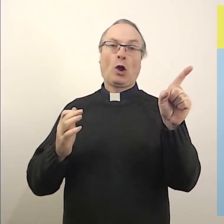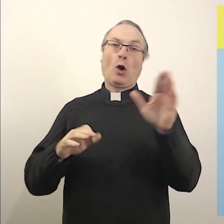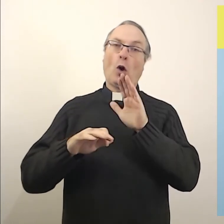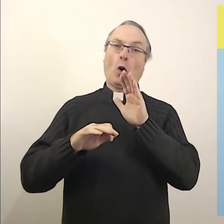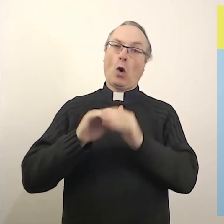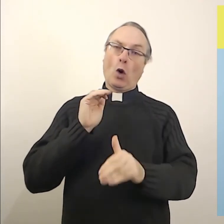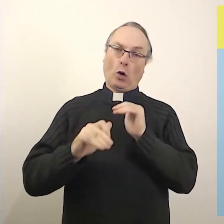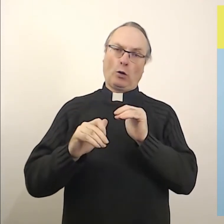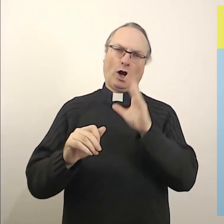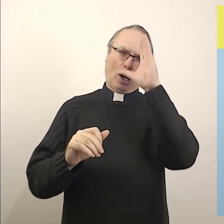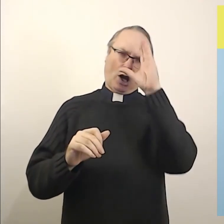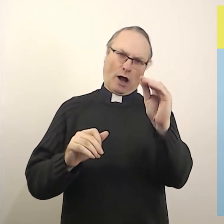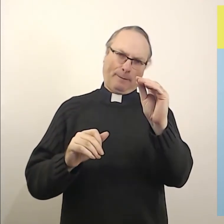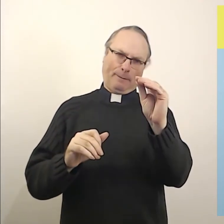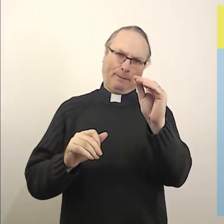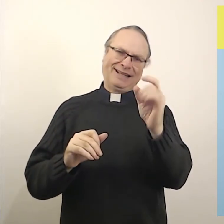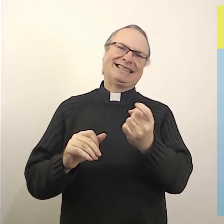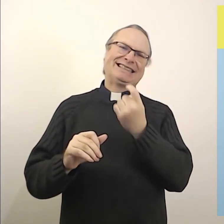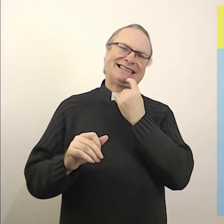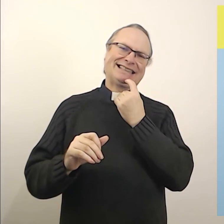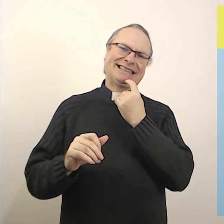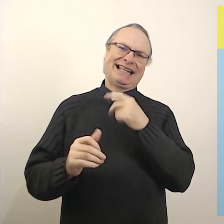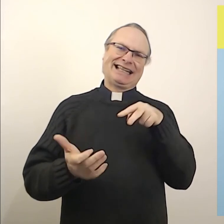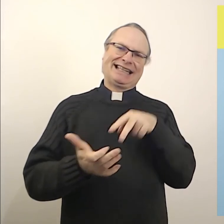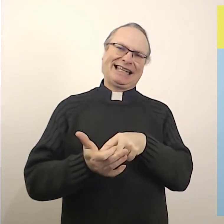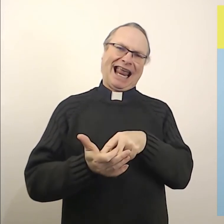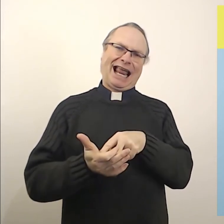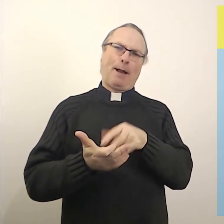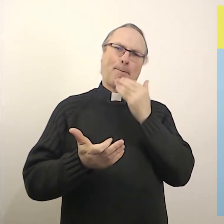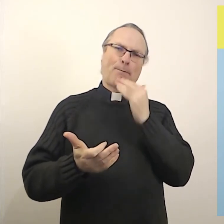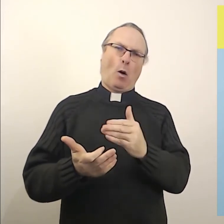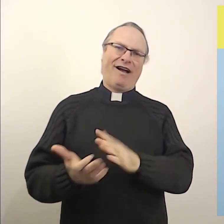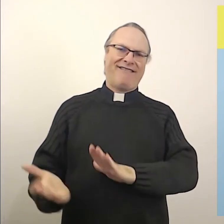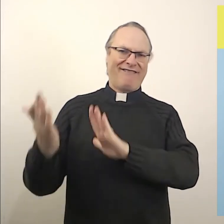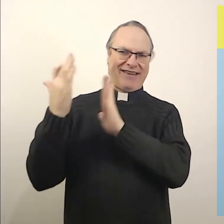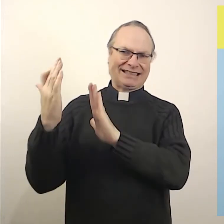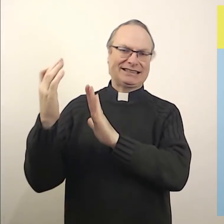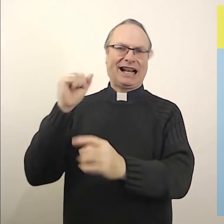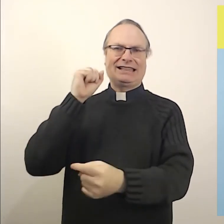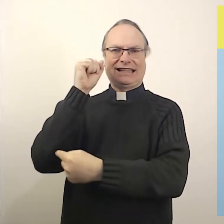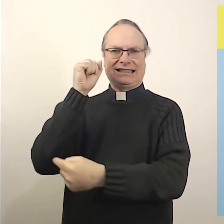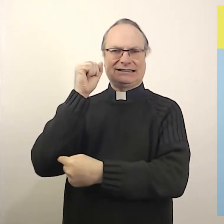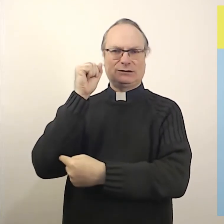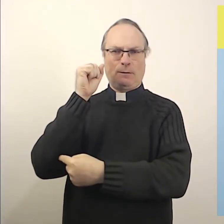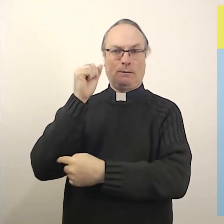Heureux l'homme qui tient bon face à la tentation